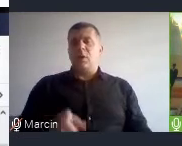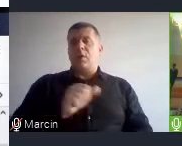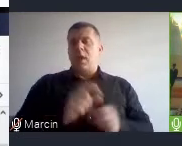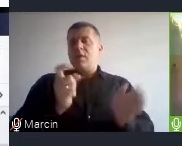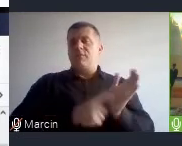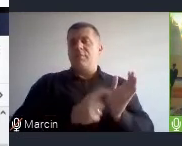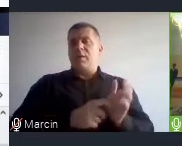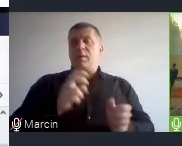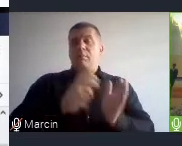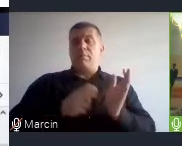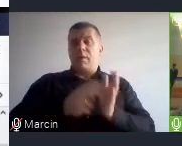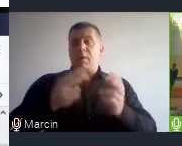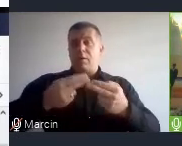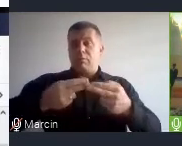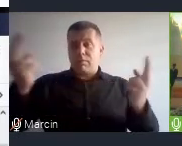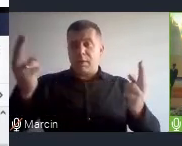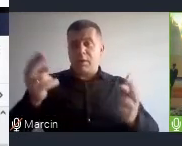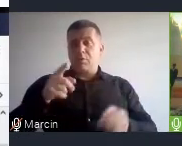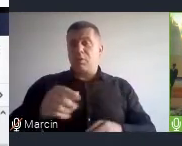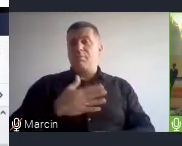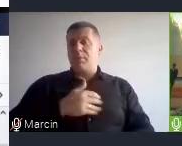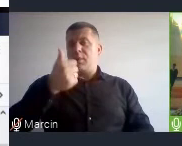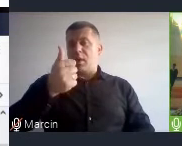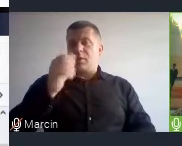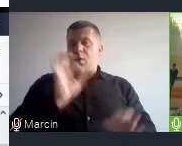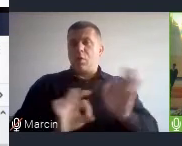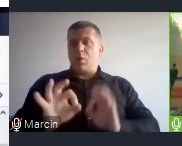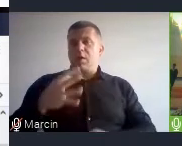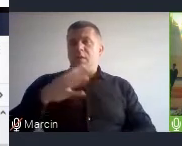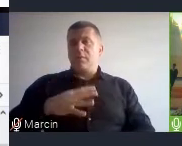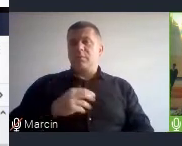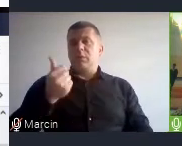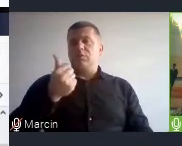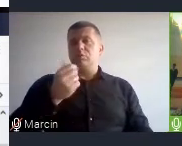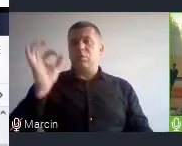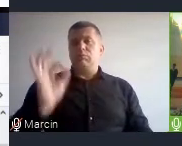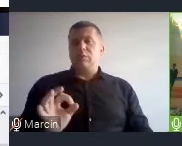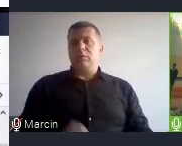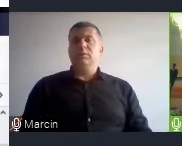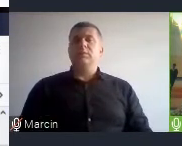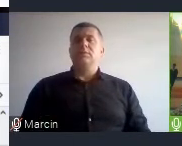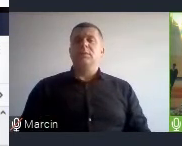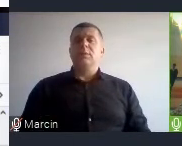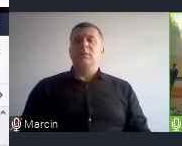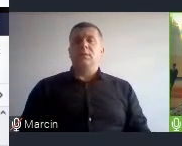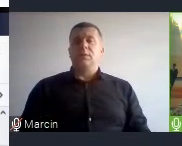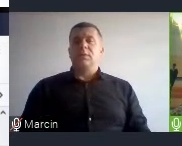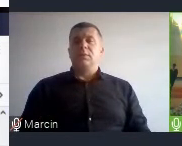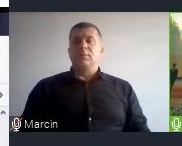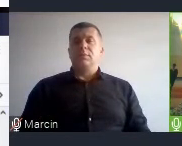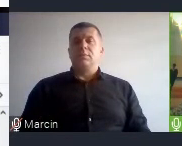Brak publikacji obarczony jest jedną jedyną korektą wartości 100%.